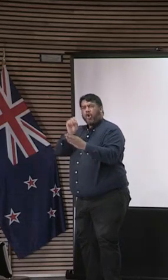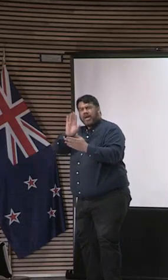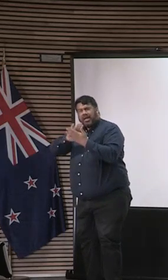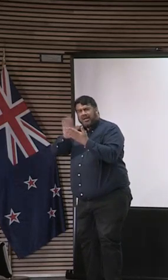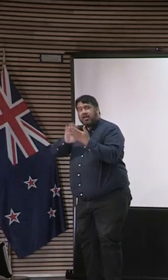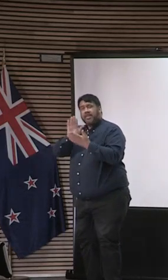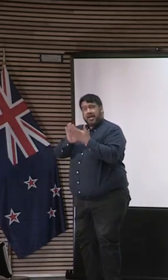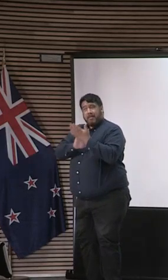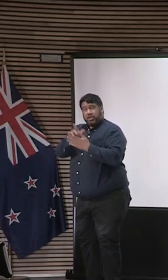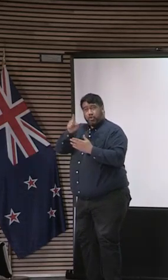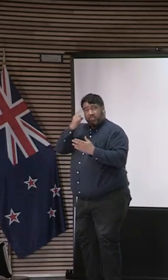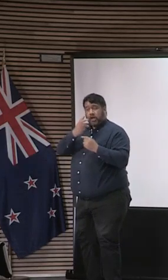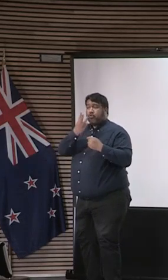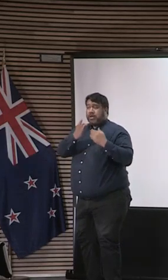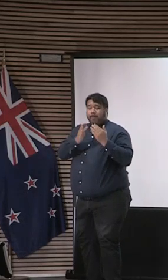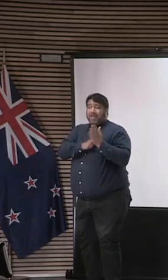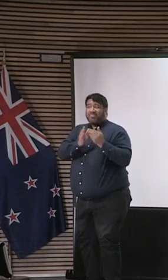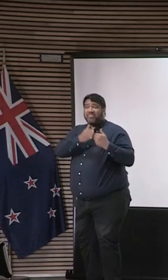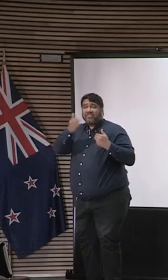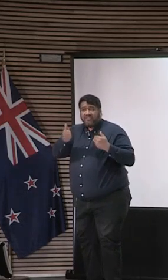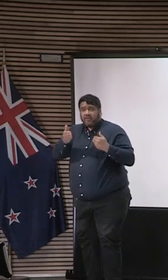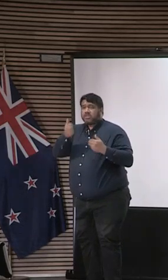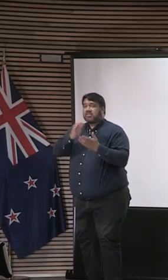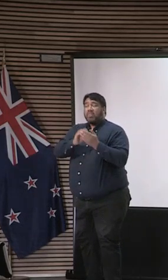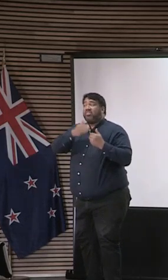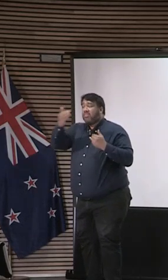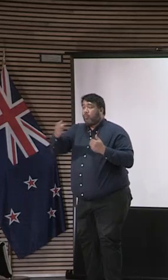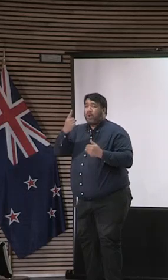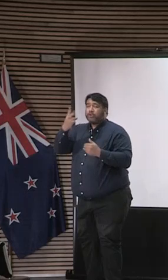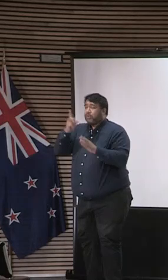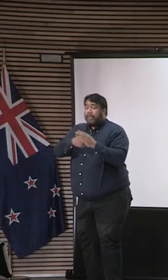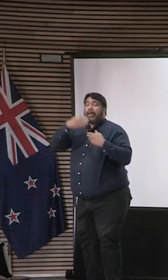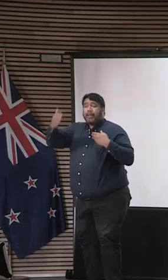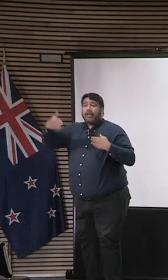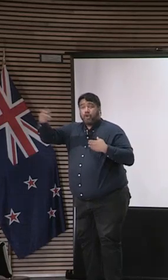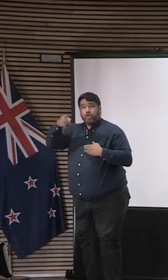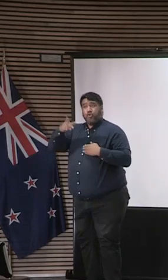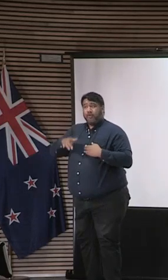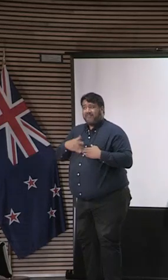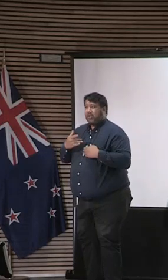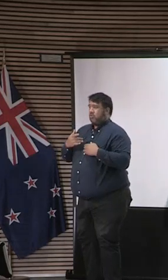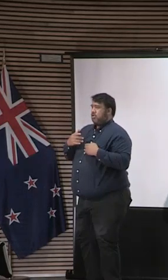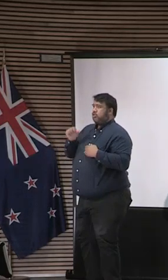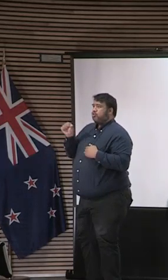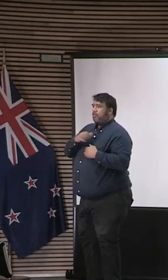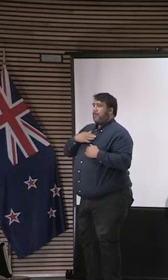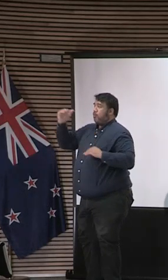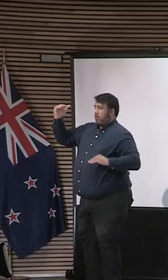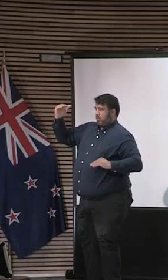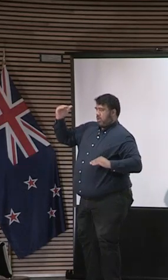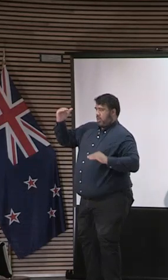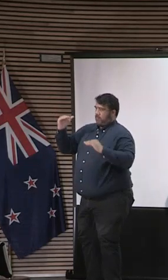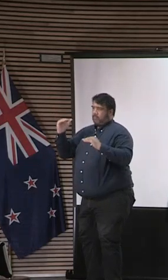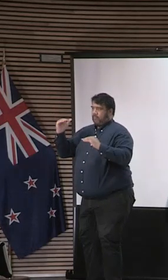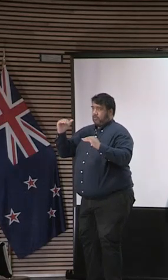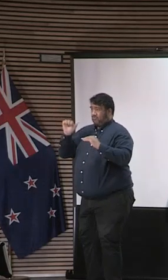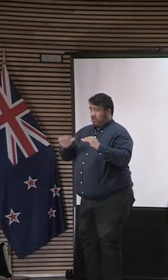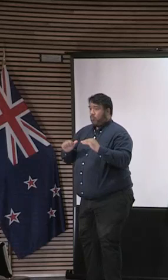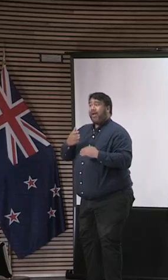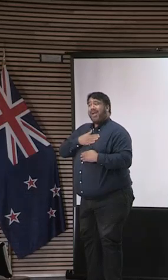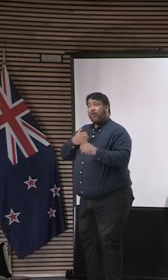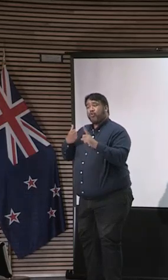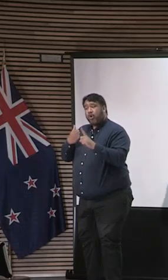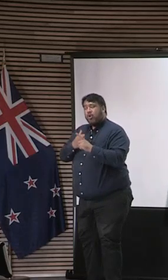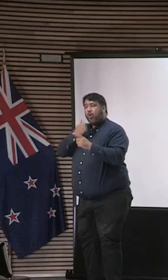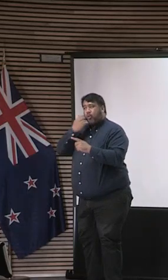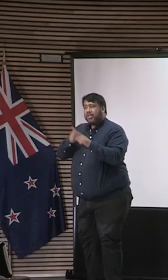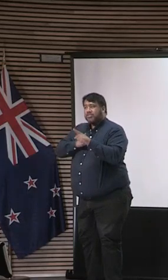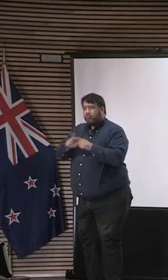ahumahi kua iti ake te utu mo